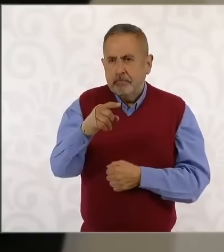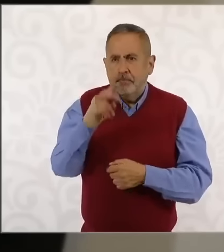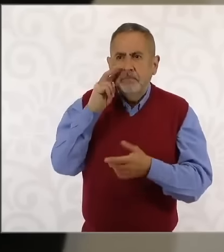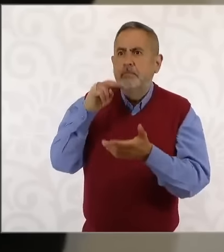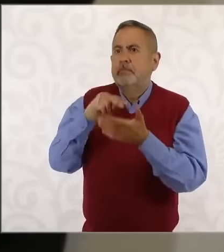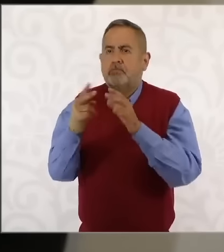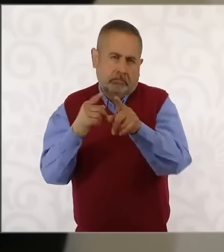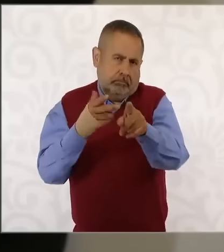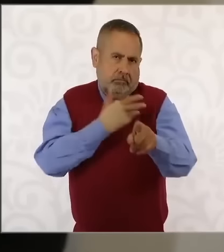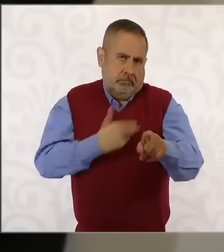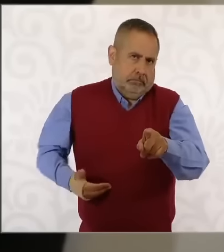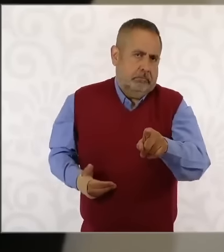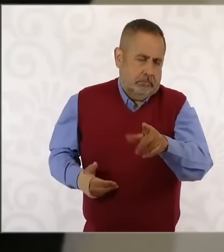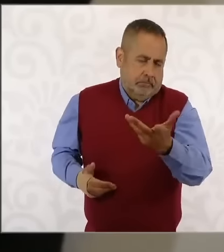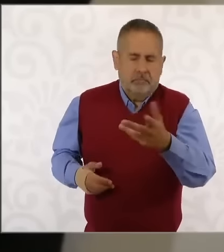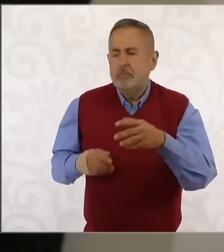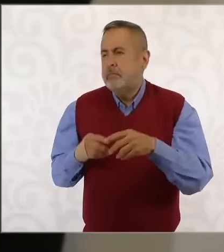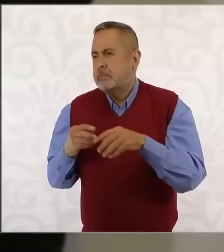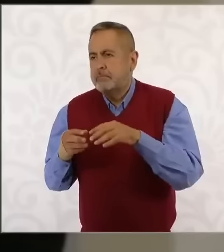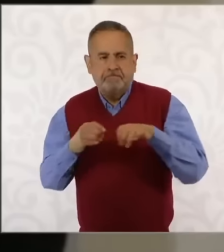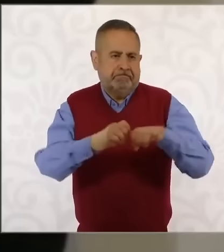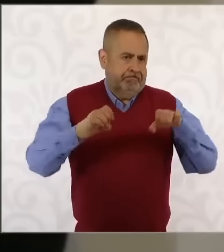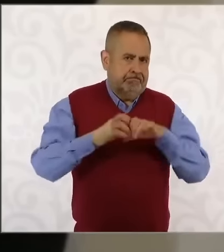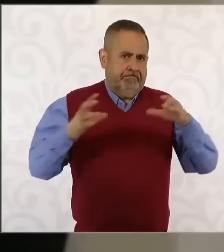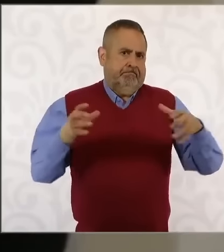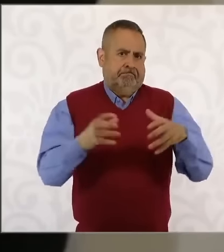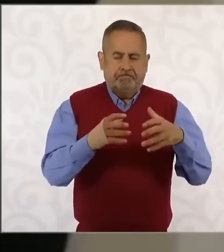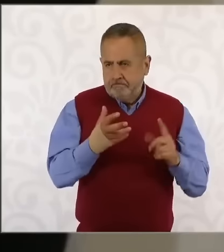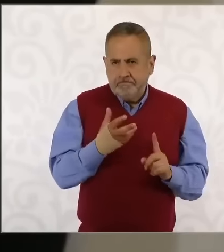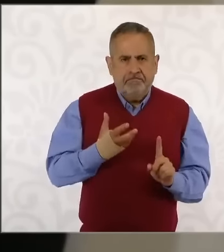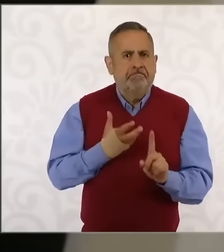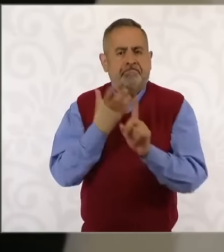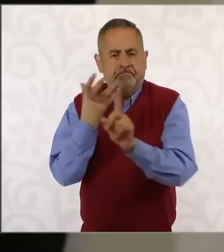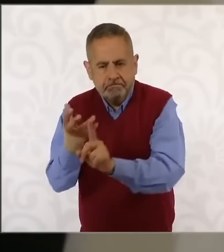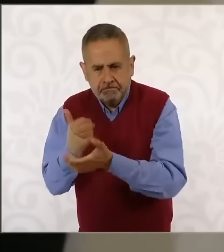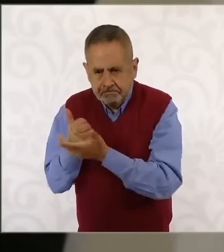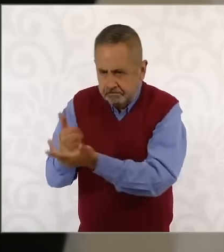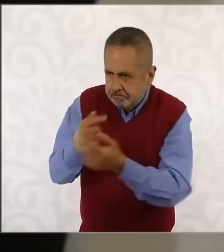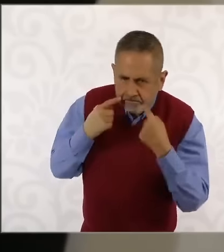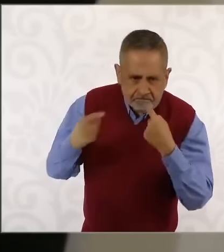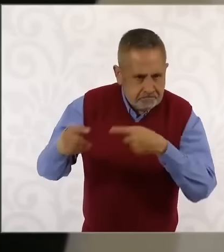presidenta y que encabeza todo un equipo eh de servidores y servidoras públicas que prácticamente